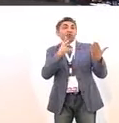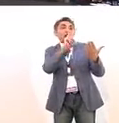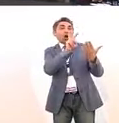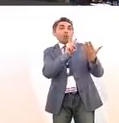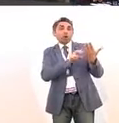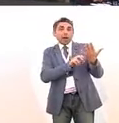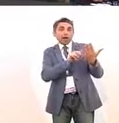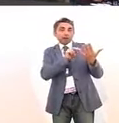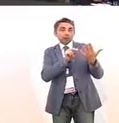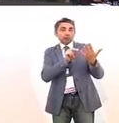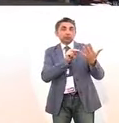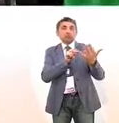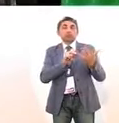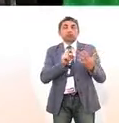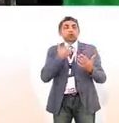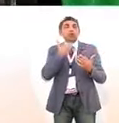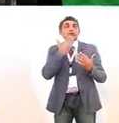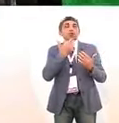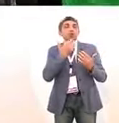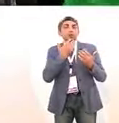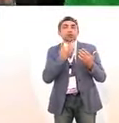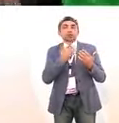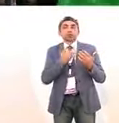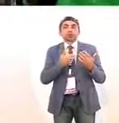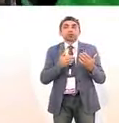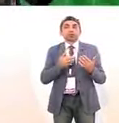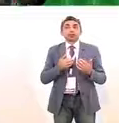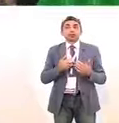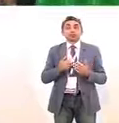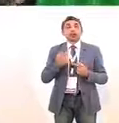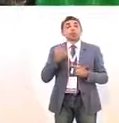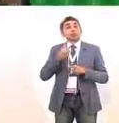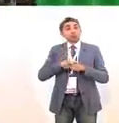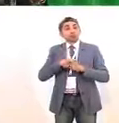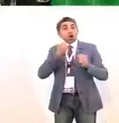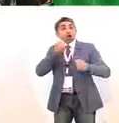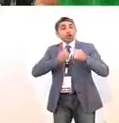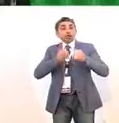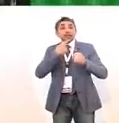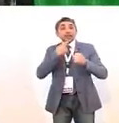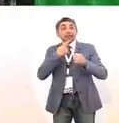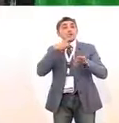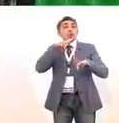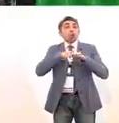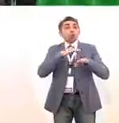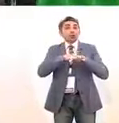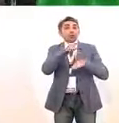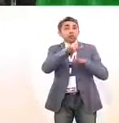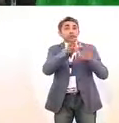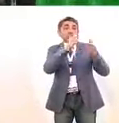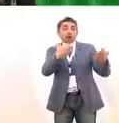e da ultrà. Non lo vogliamo noi e contestiamo quelli che lo utilizzano, iniziando a dire,